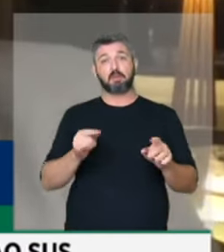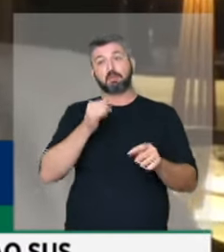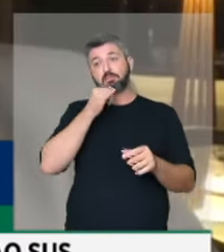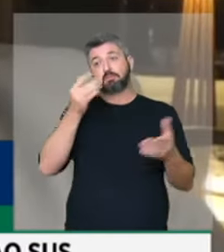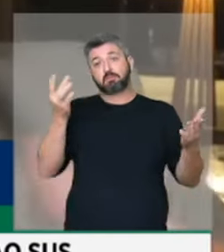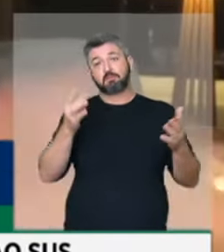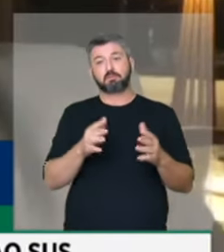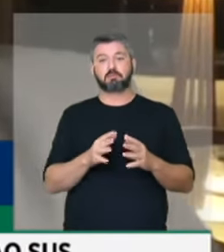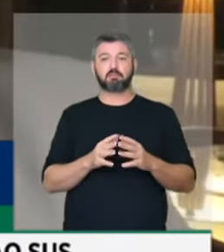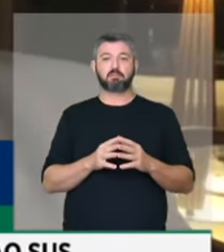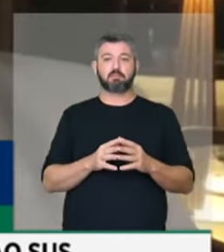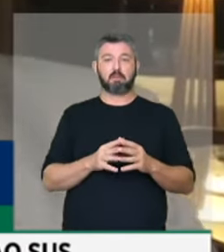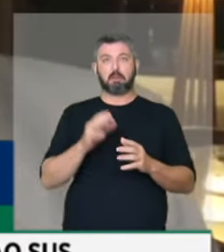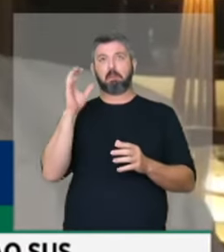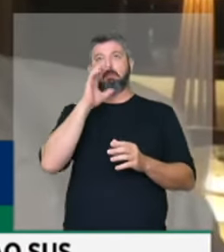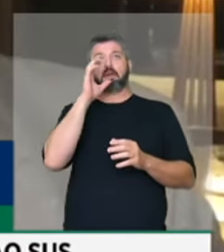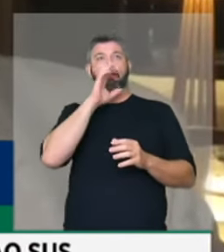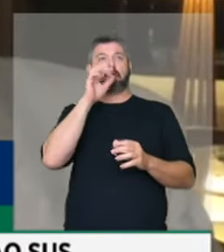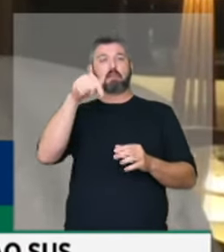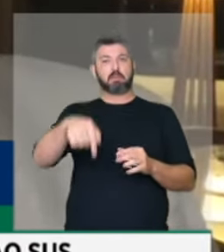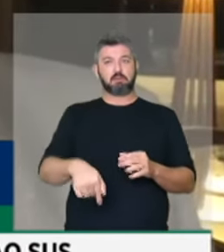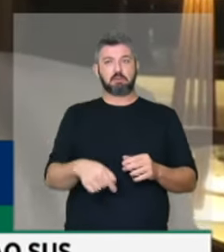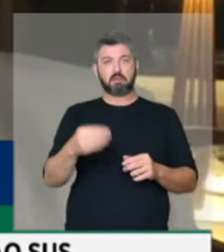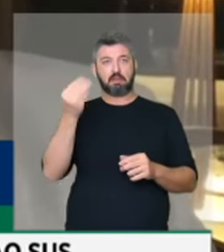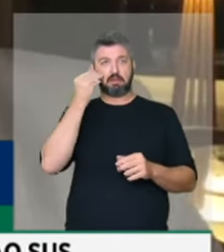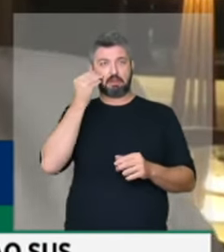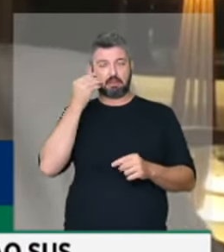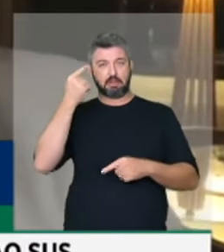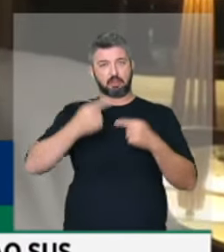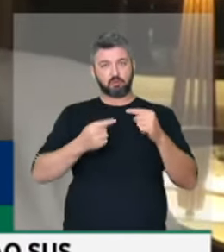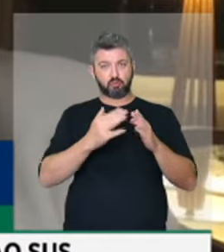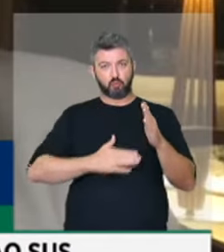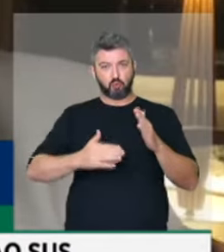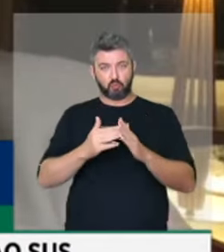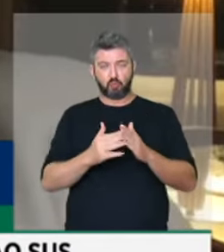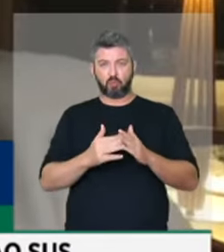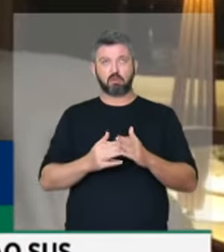ASSUNTO, A COISA NÃO FICOU BEM ESMIUÇA ADA E NÓS VAMOS PERDER A OPORTUNIDADE DE CONSTRUIR UM ACORDO, O PDT